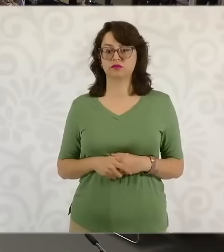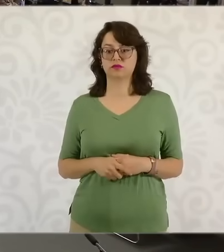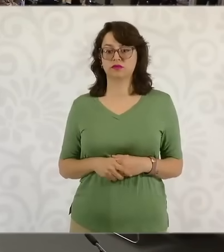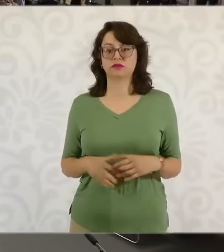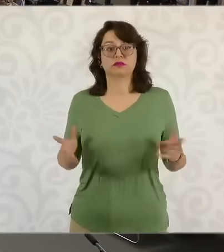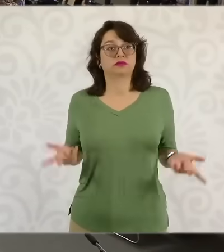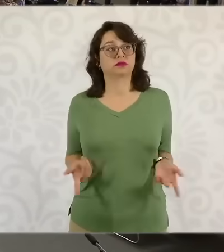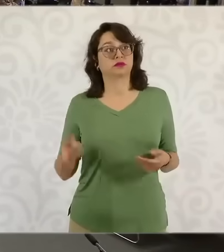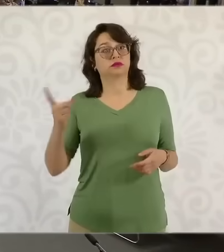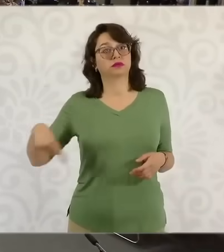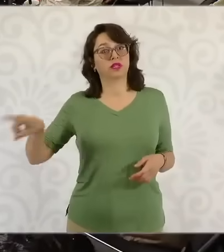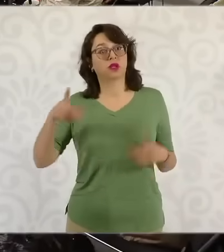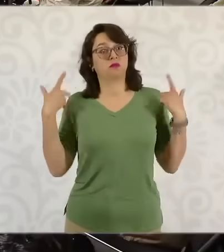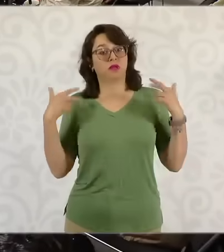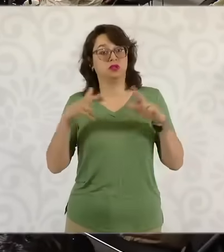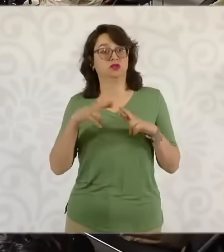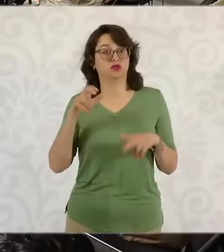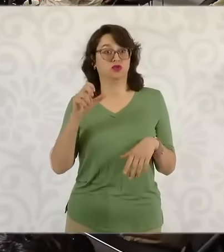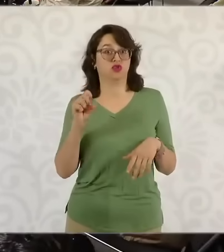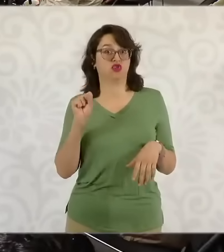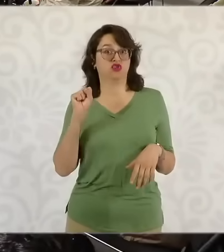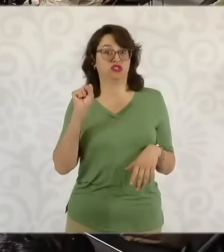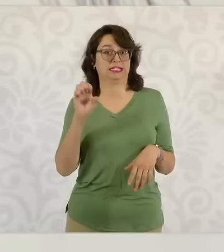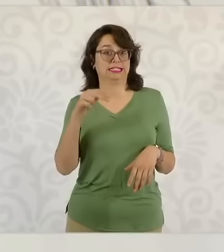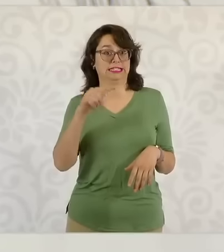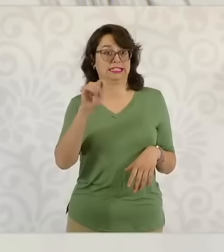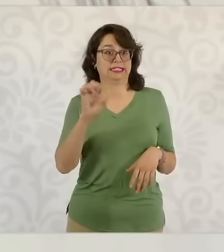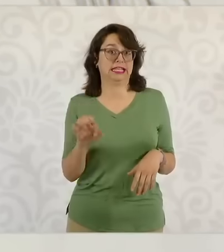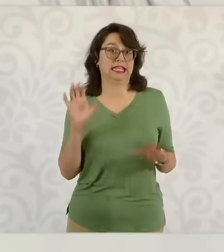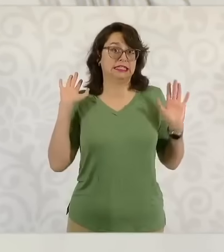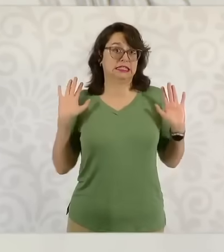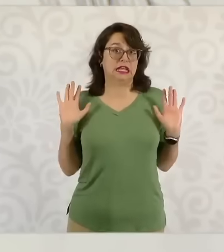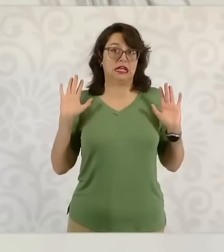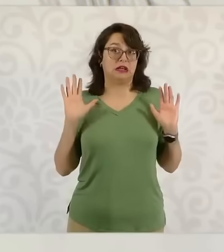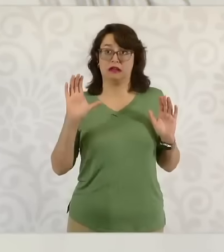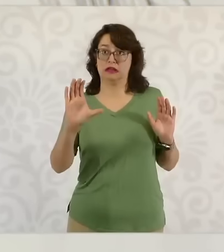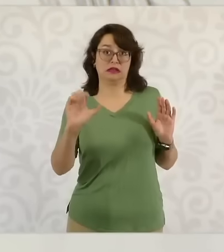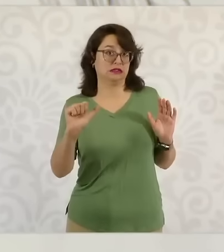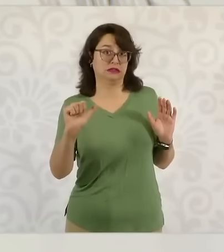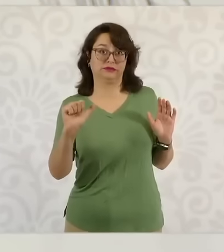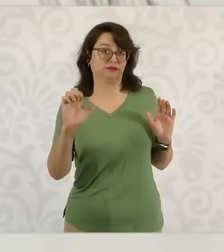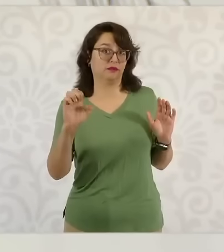ser del sindicato del cente no no de la Cente no las maestras y los maestros no son las cúpulas